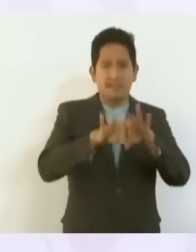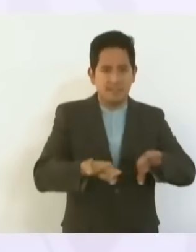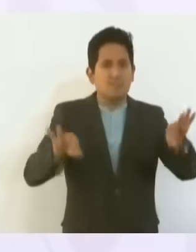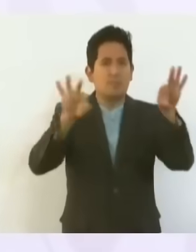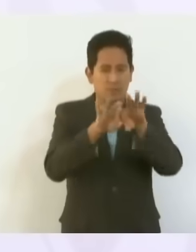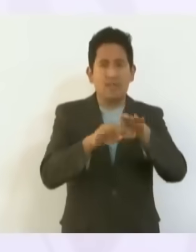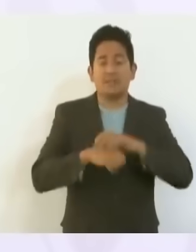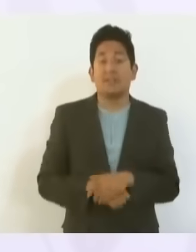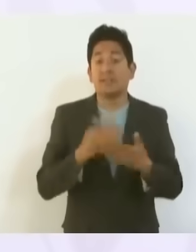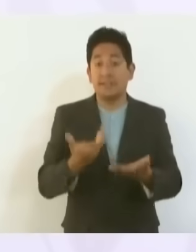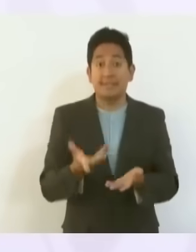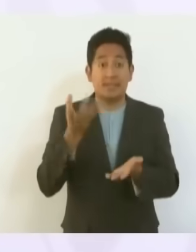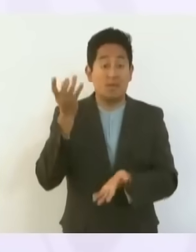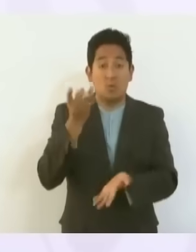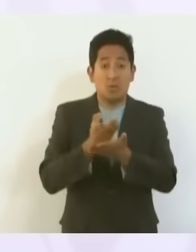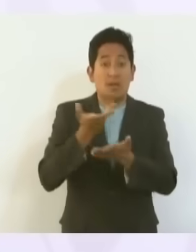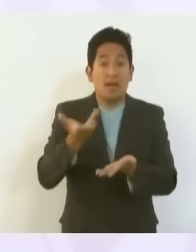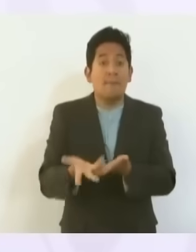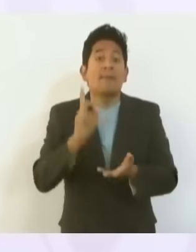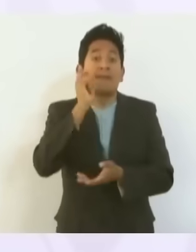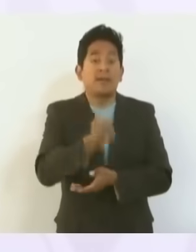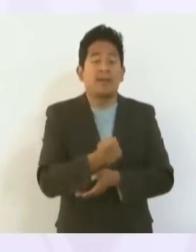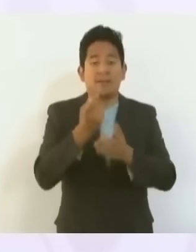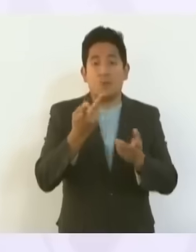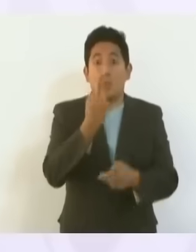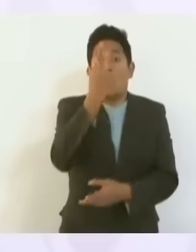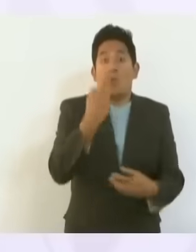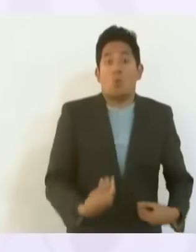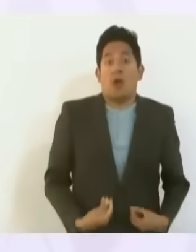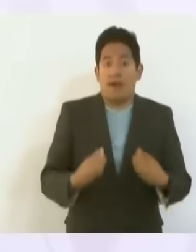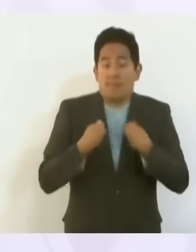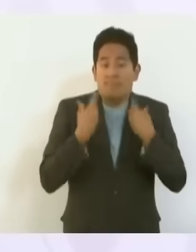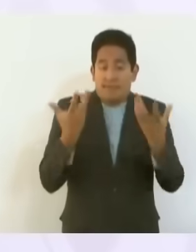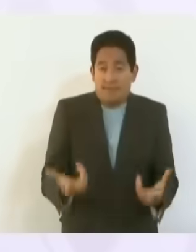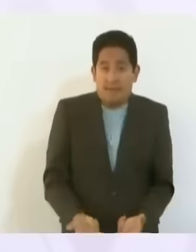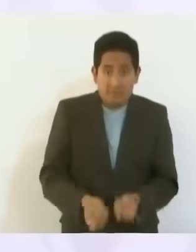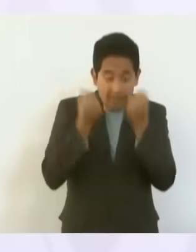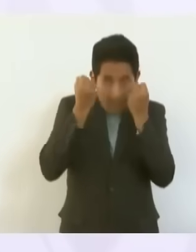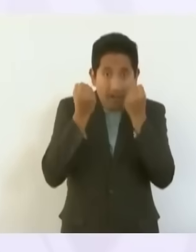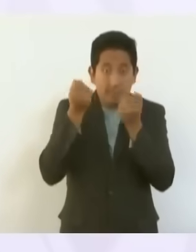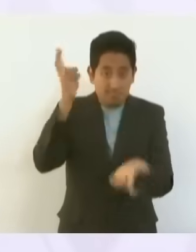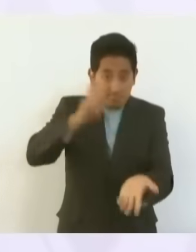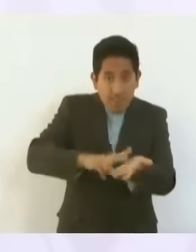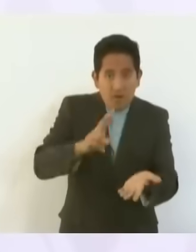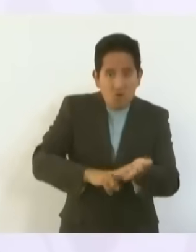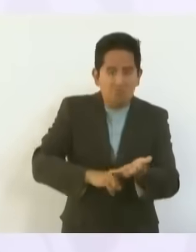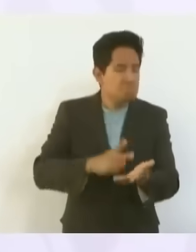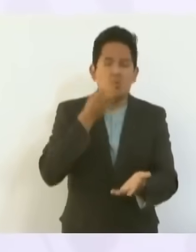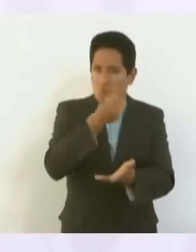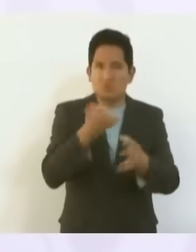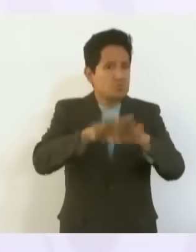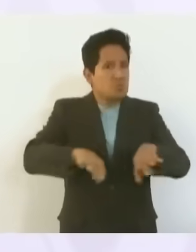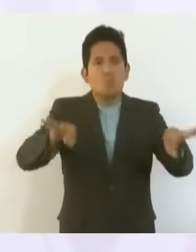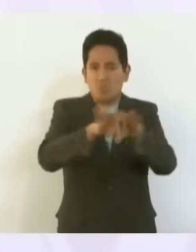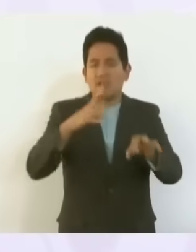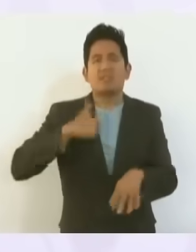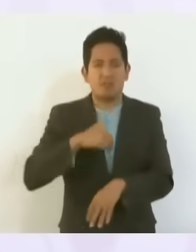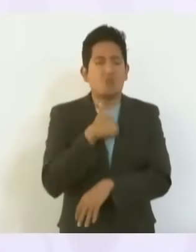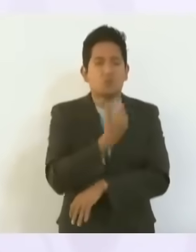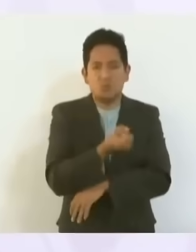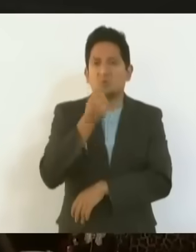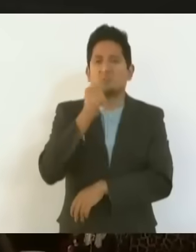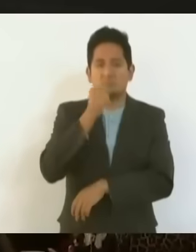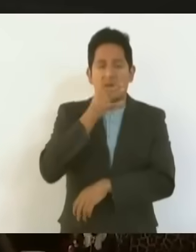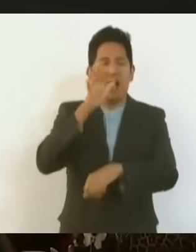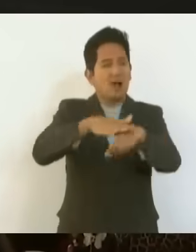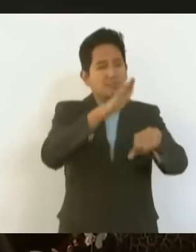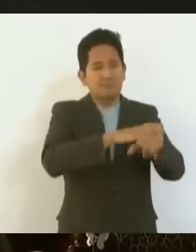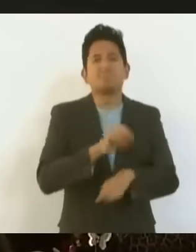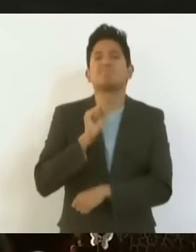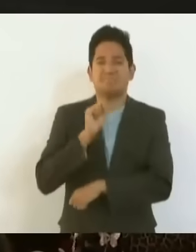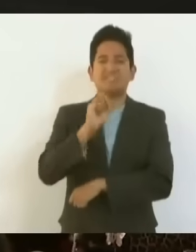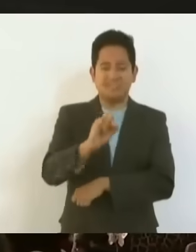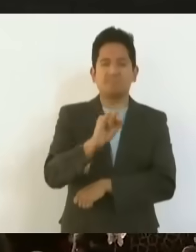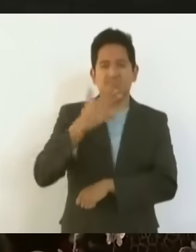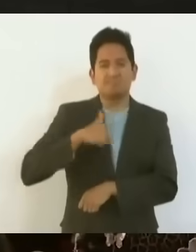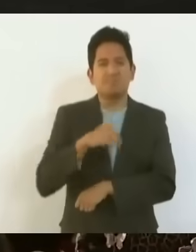hubiera sido salvar una sola vida, bien vale la pena el programa. Si el desarme si la paz.